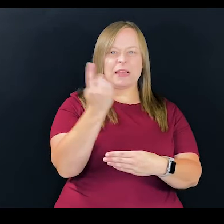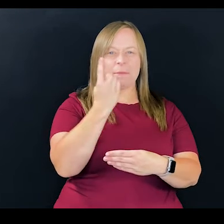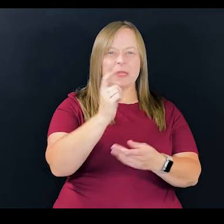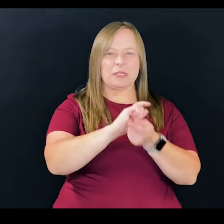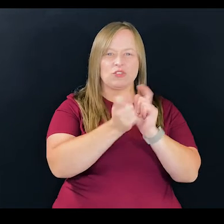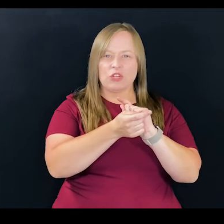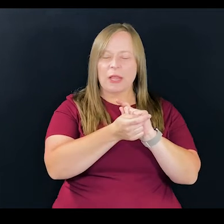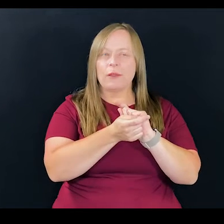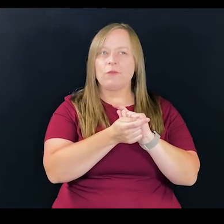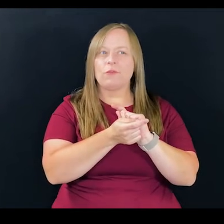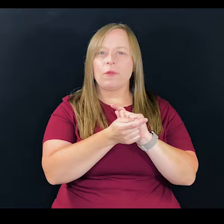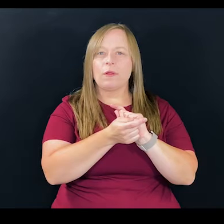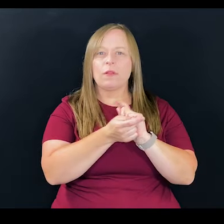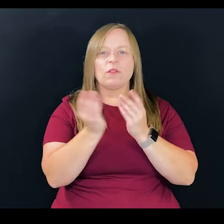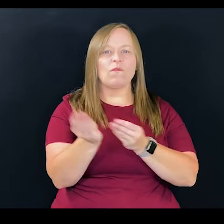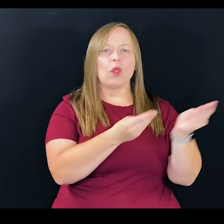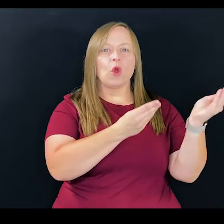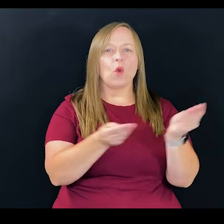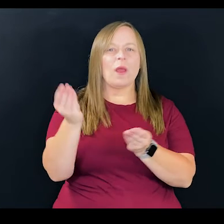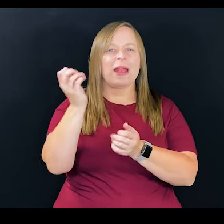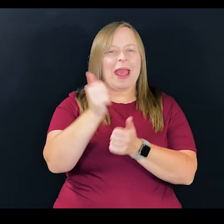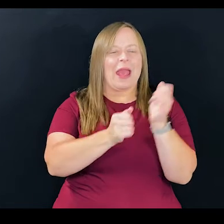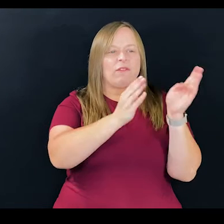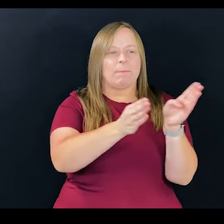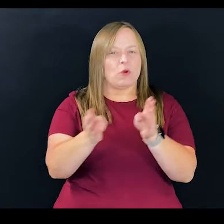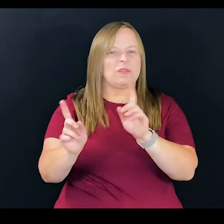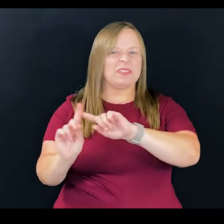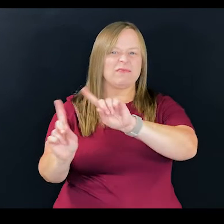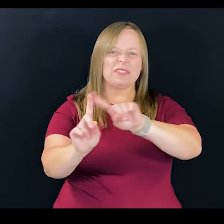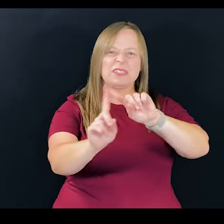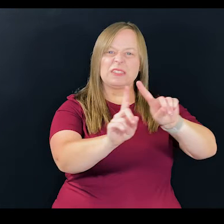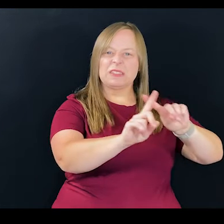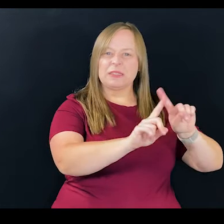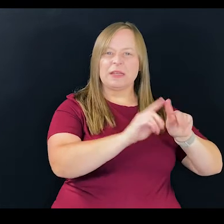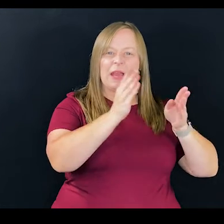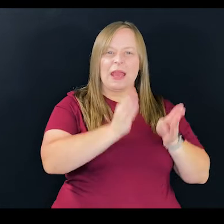es algo que cambia, es fluido, y cada persona es diferente